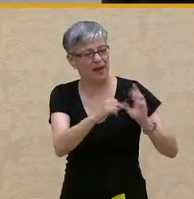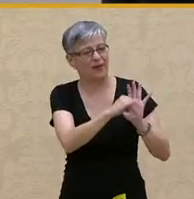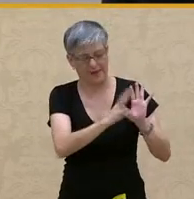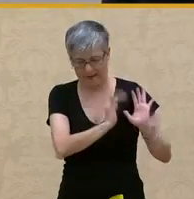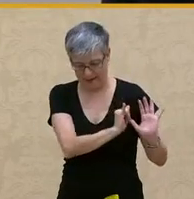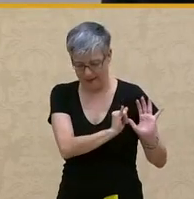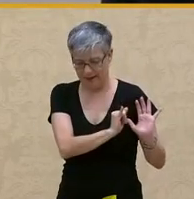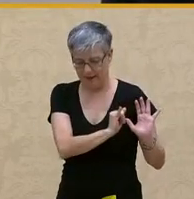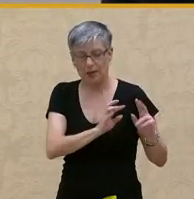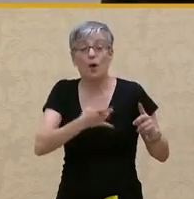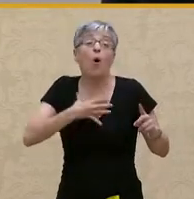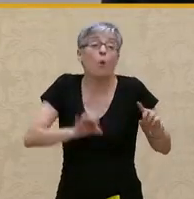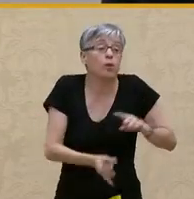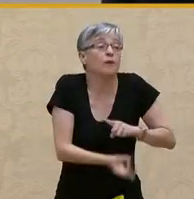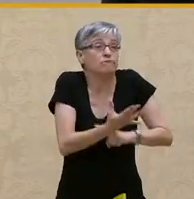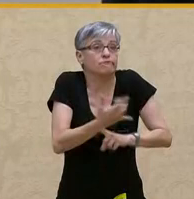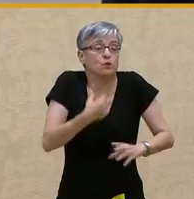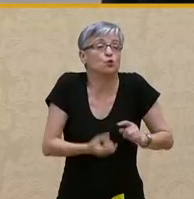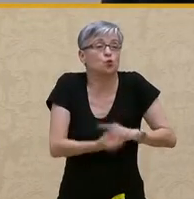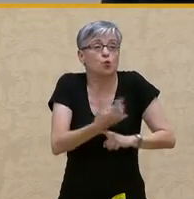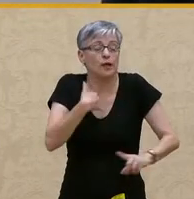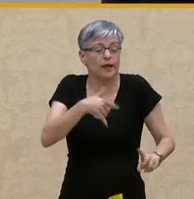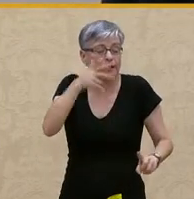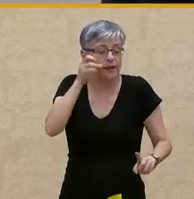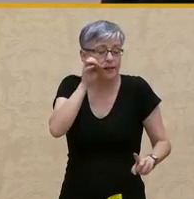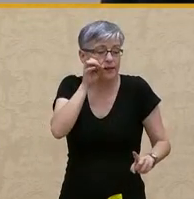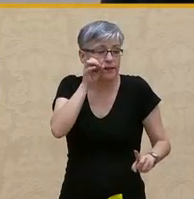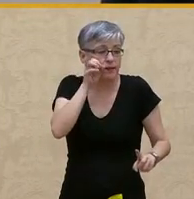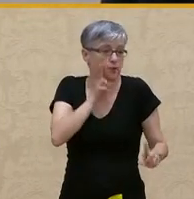desarrollarán el síndrome, mientras que el síndrome de Charge es de novo. No hay